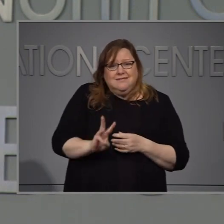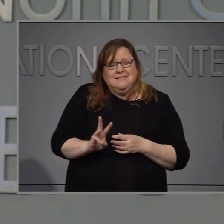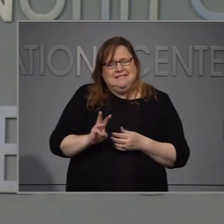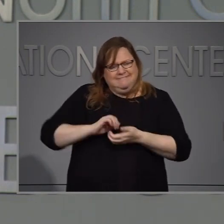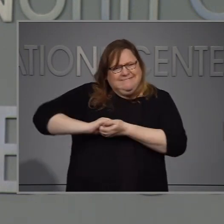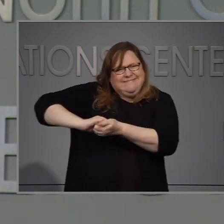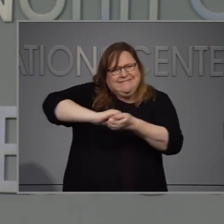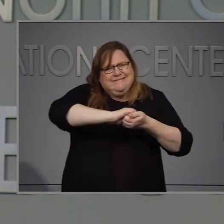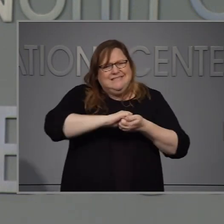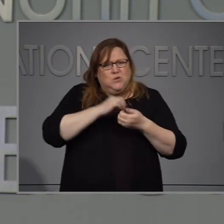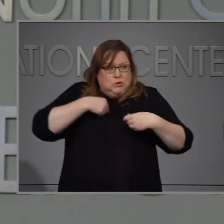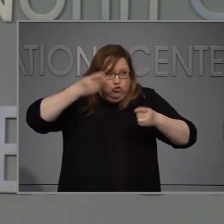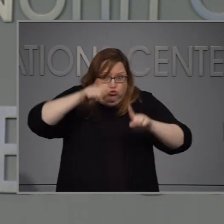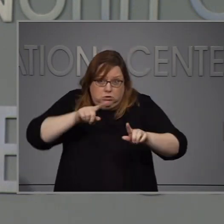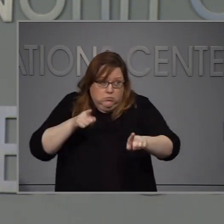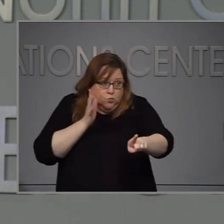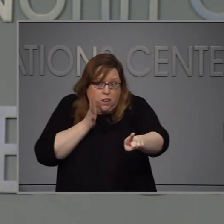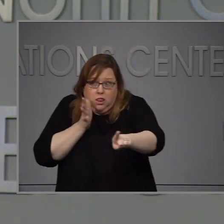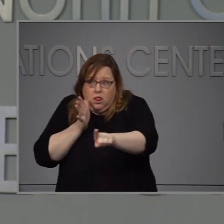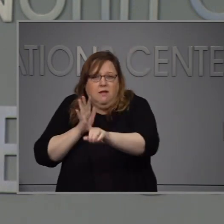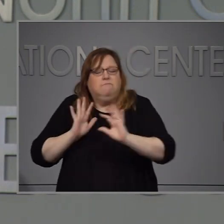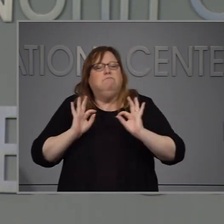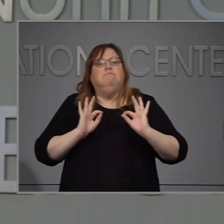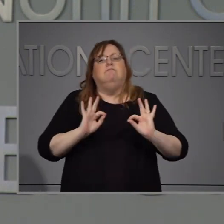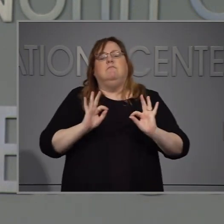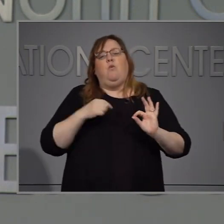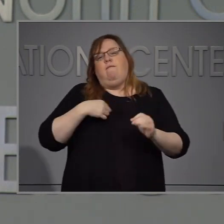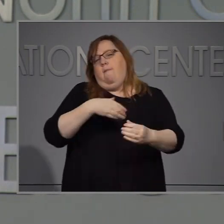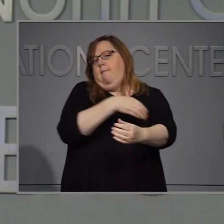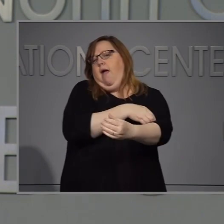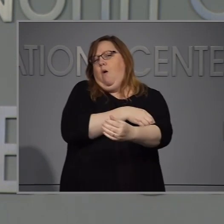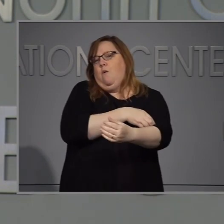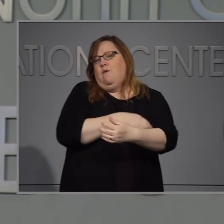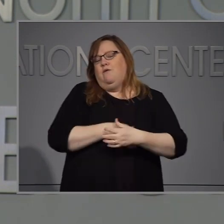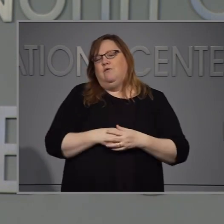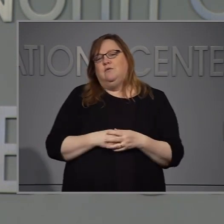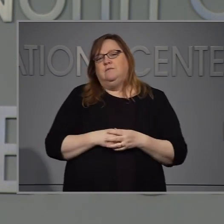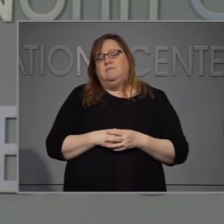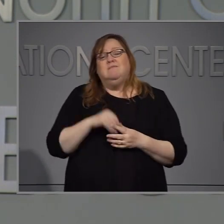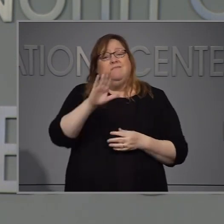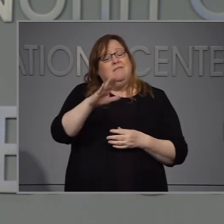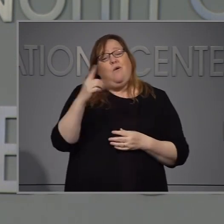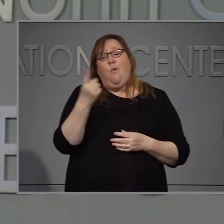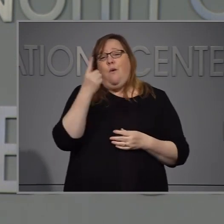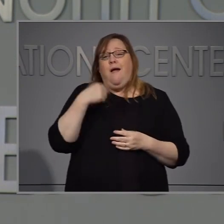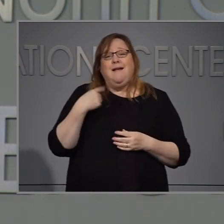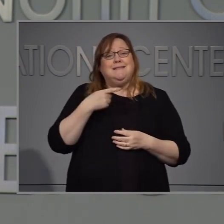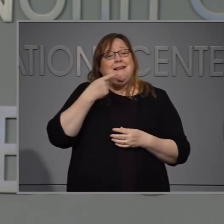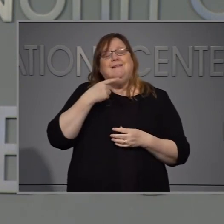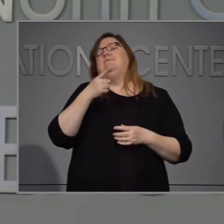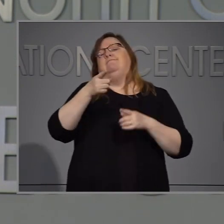propagación del virus y todos juntos y tenemos ese poder y no se olviden está pendiente de su